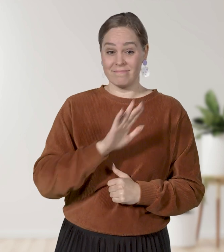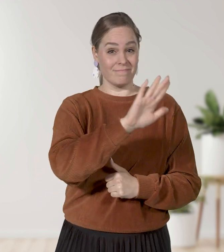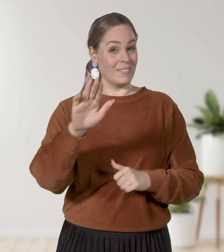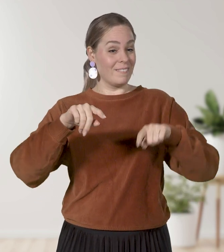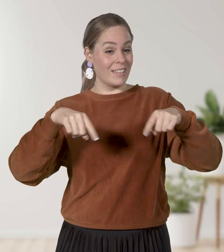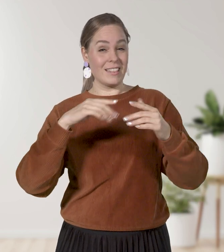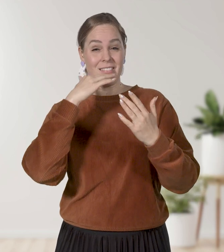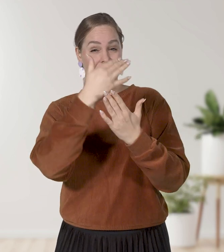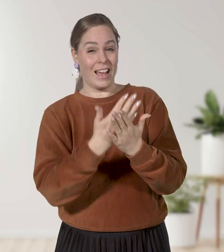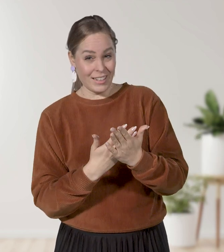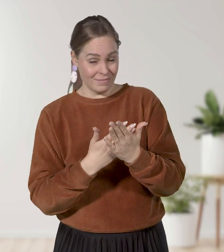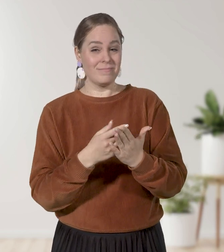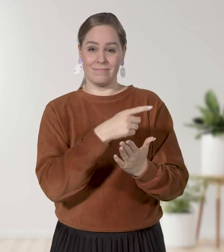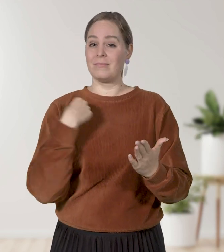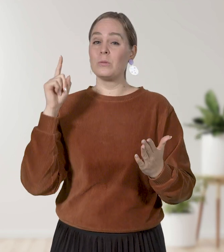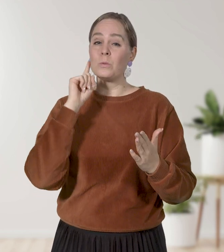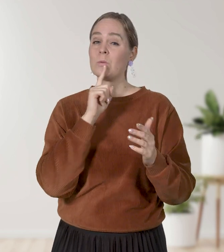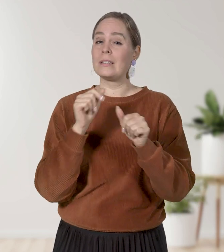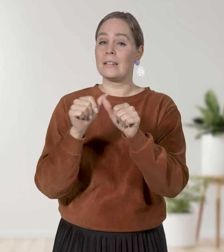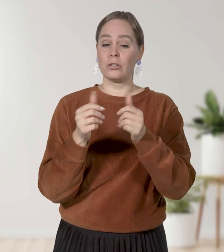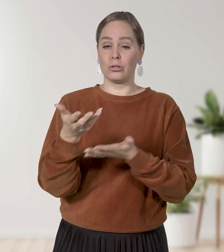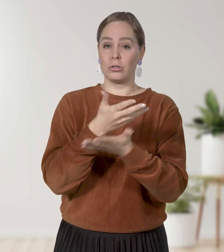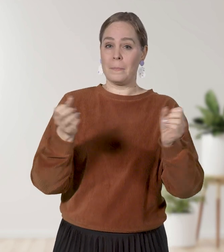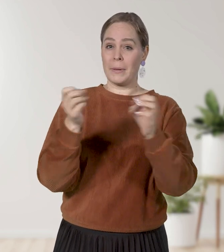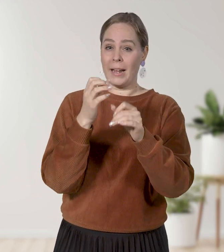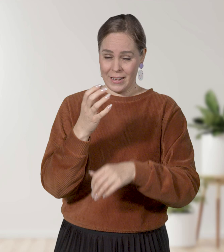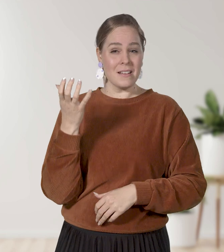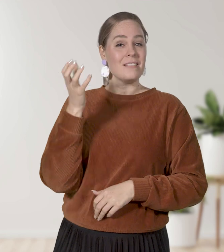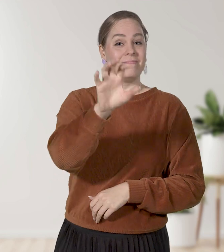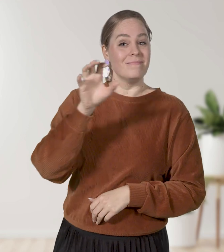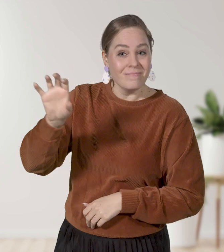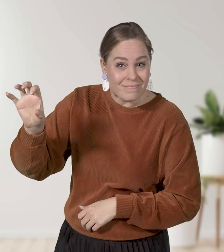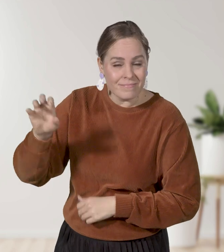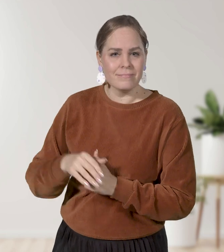Videotarinanne jaetaan Kuurojen Liiton sosiaalisessa mediassa -